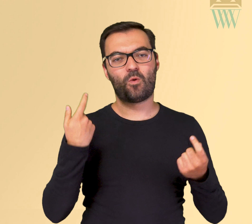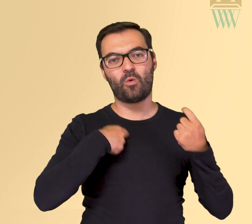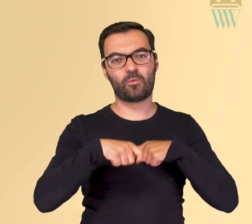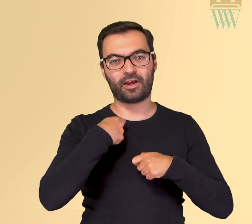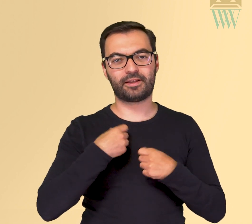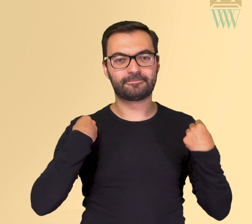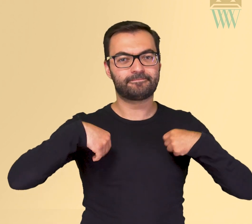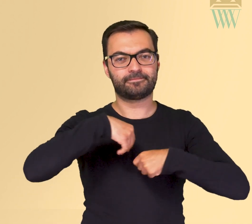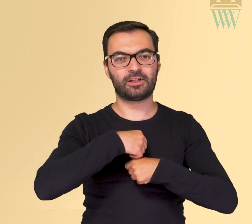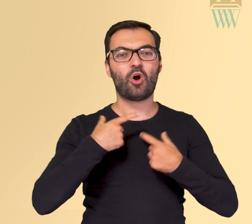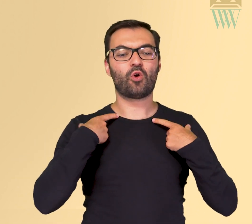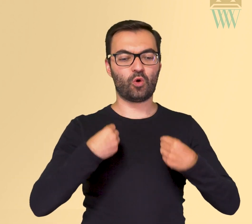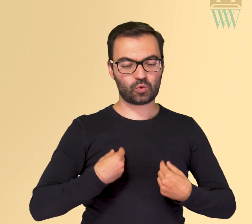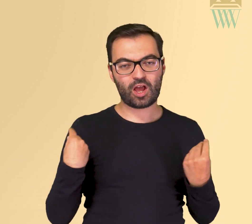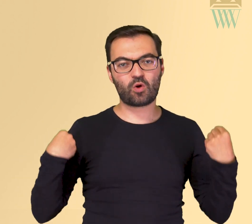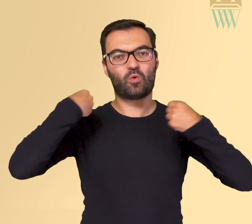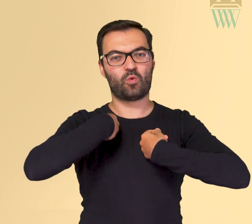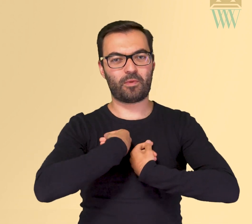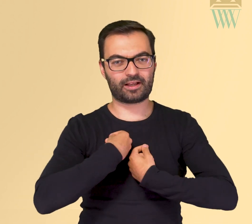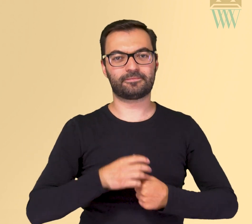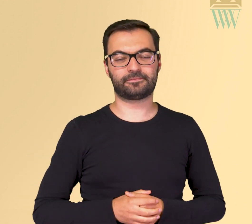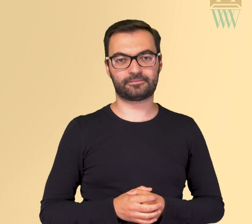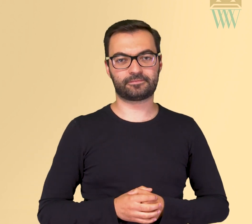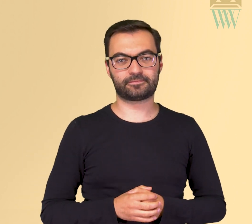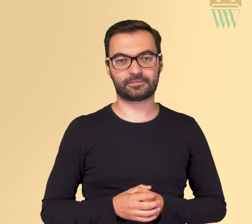lecz jest ubrany w kubrak nałożony na koszulę.